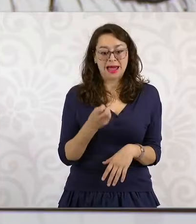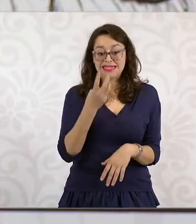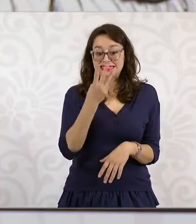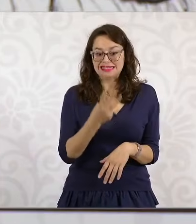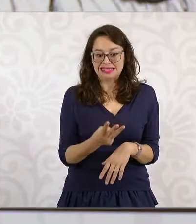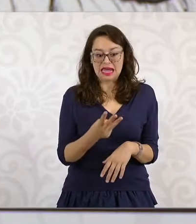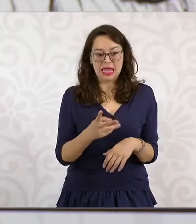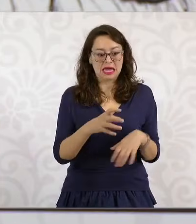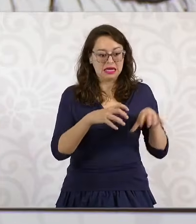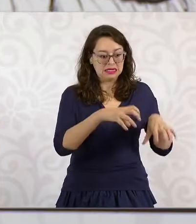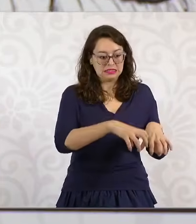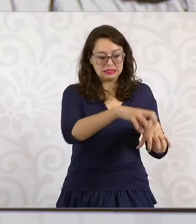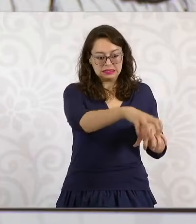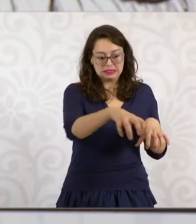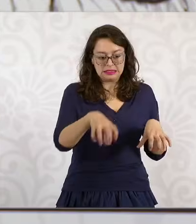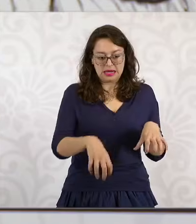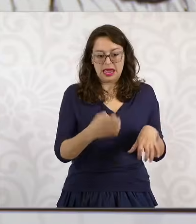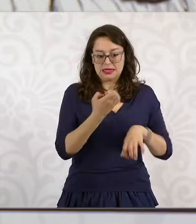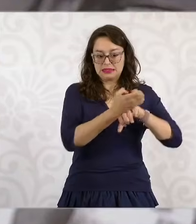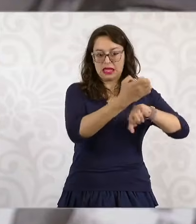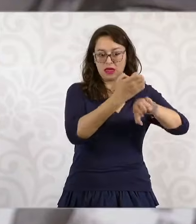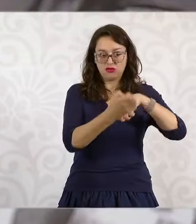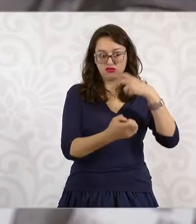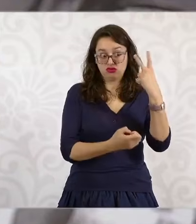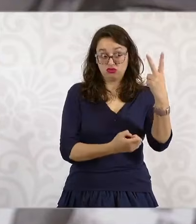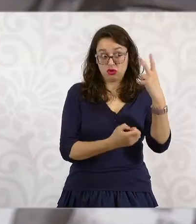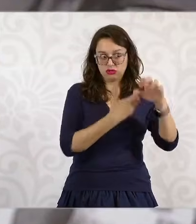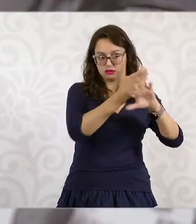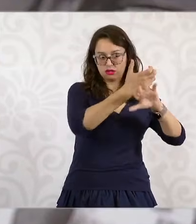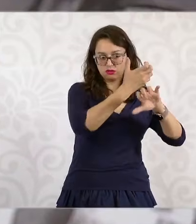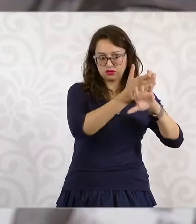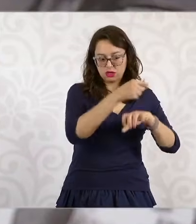San Antonio y Monterrey ha sido uno de los principales motores de la del crecimiento de